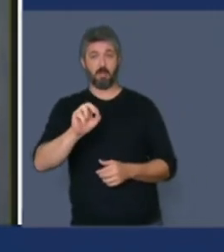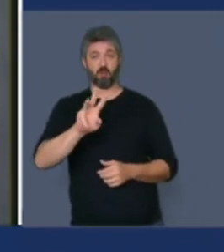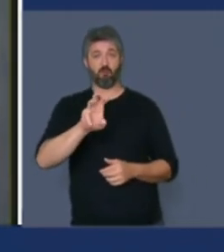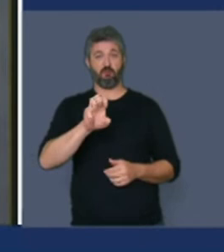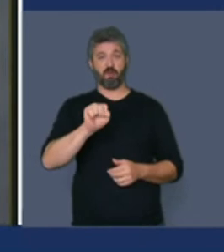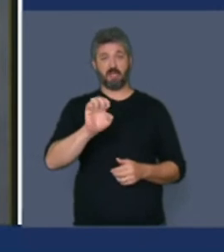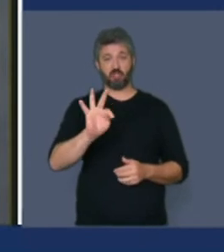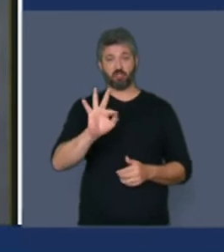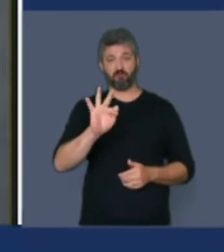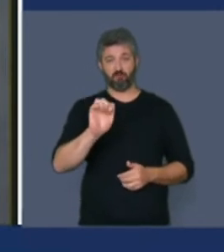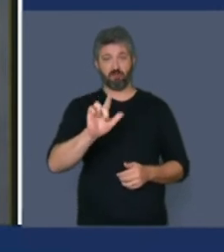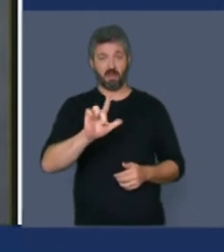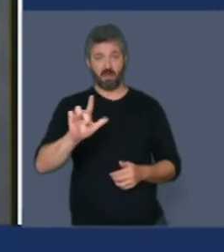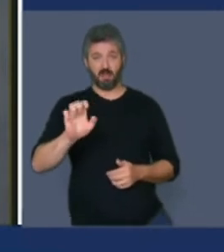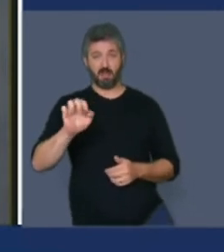PELA SUA APROVAÇÃO. MAS